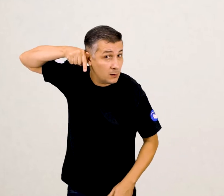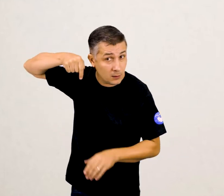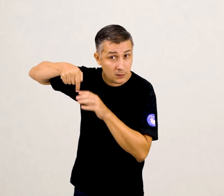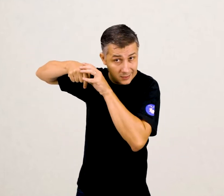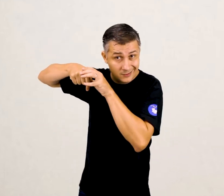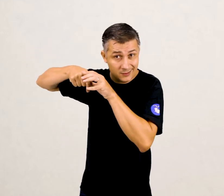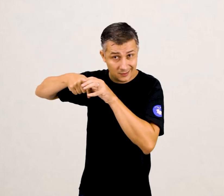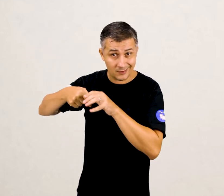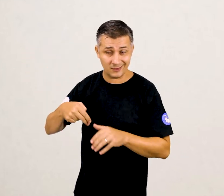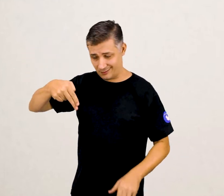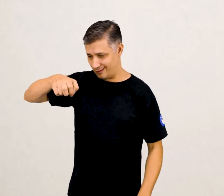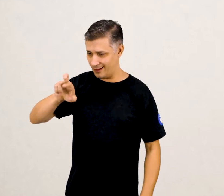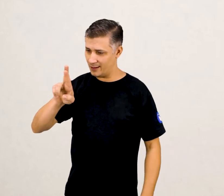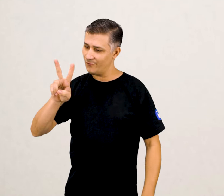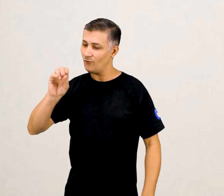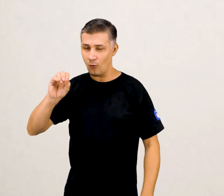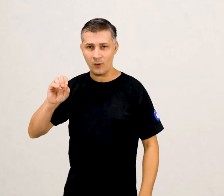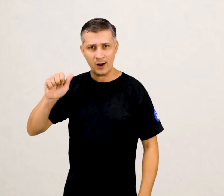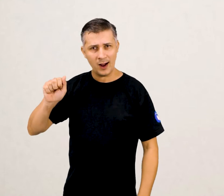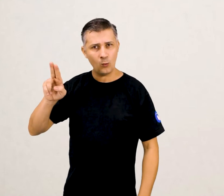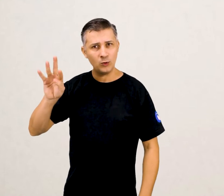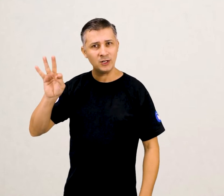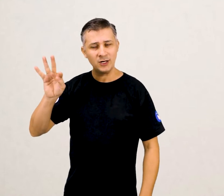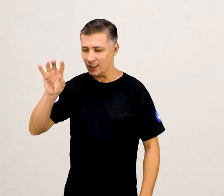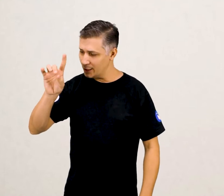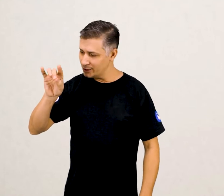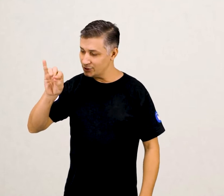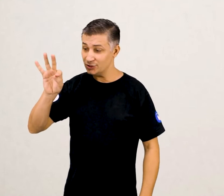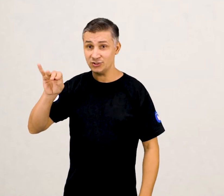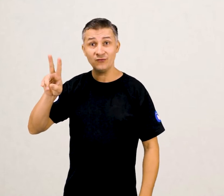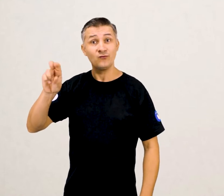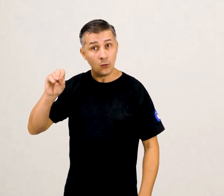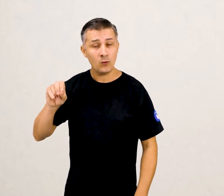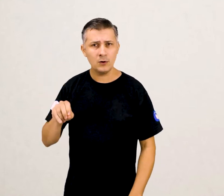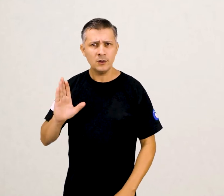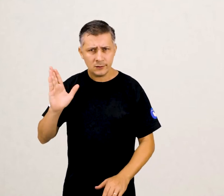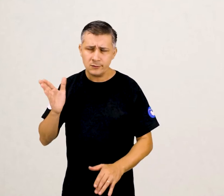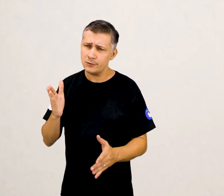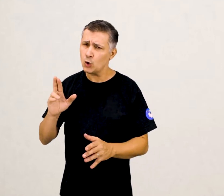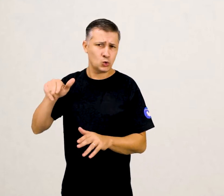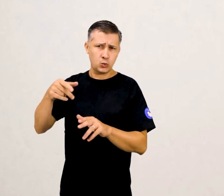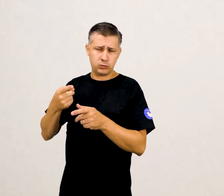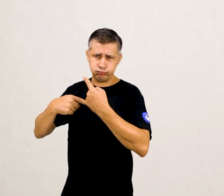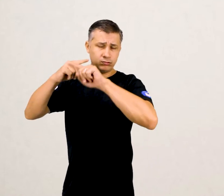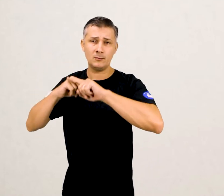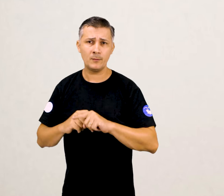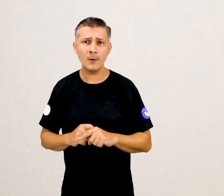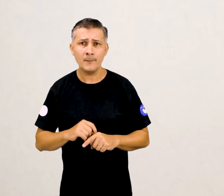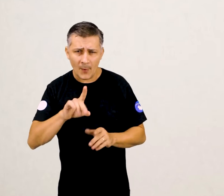se regenera. Porém, estudos recentes com células tronco revelou que o bebê, quando ainda está no